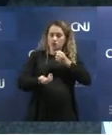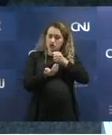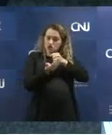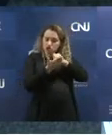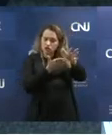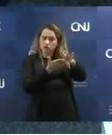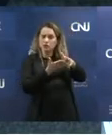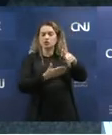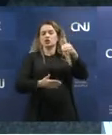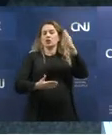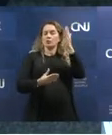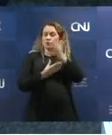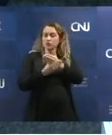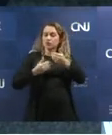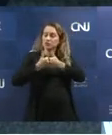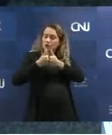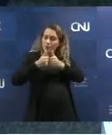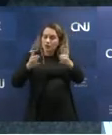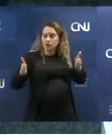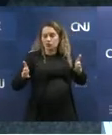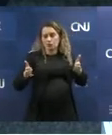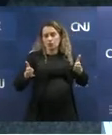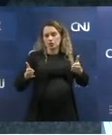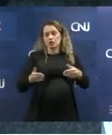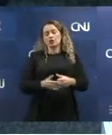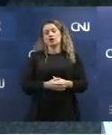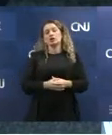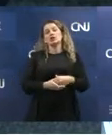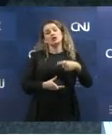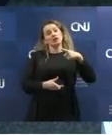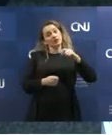efetivamente ela conduzia os autos do processo, mas